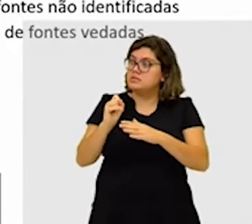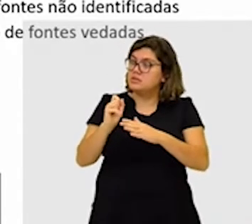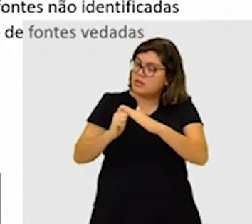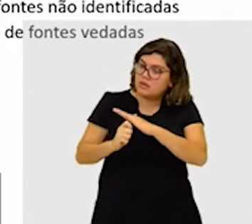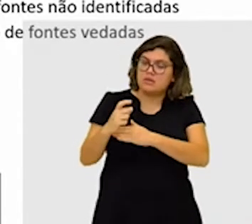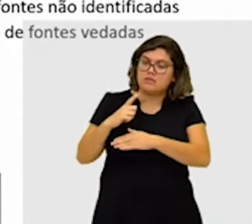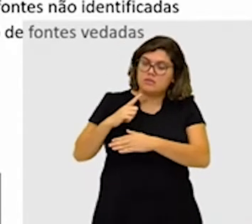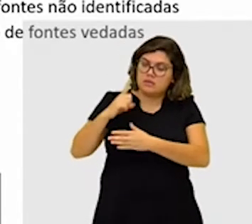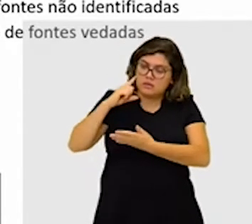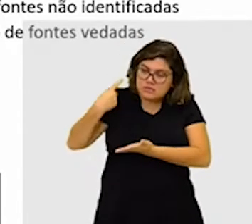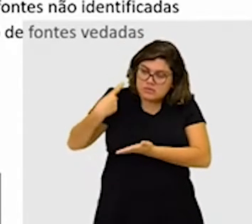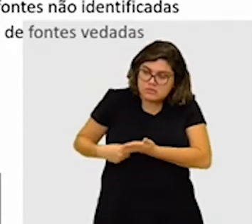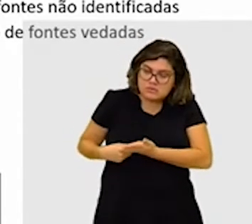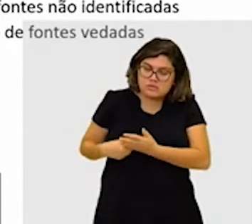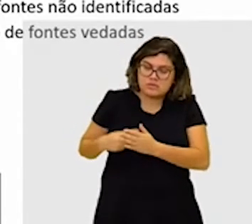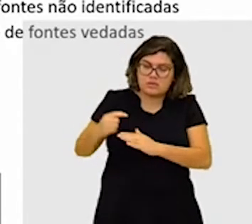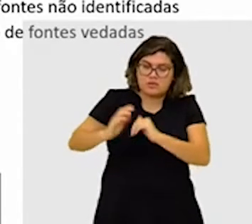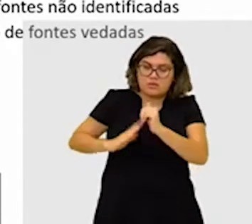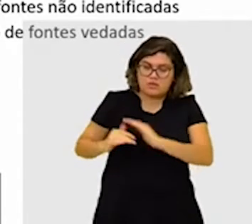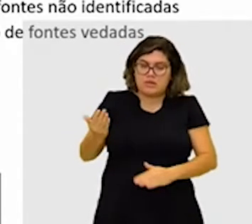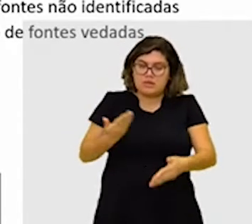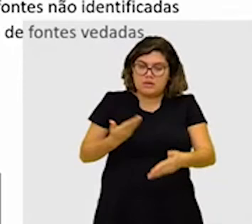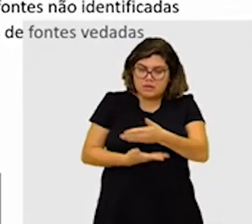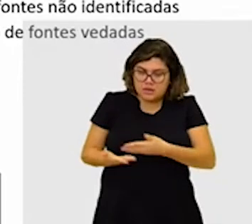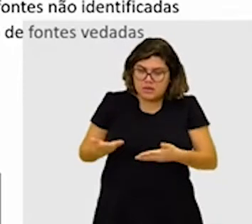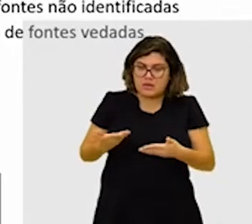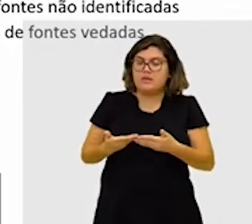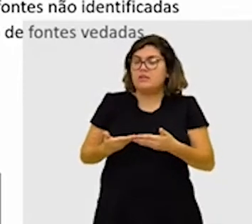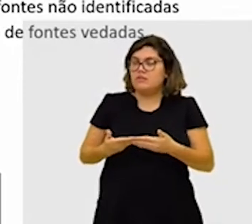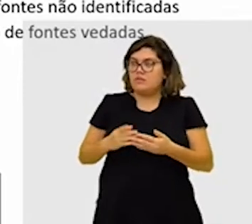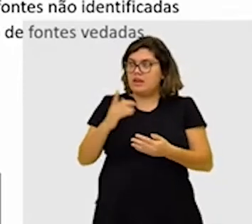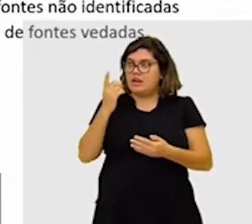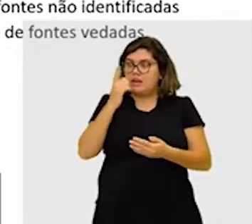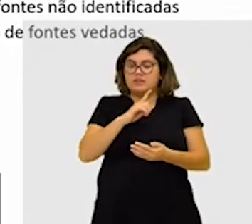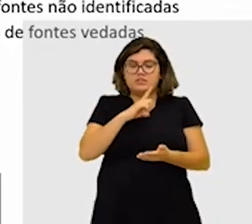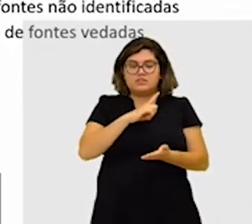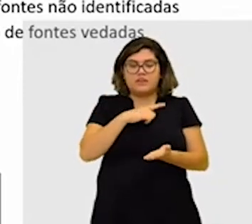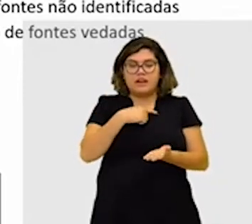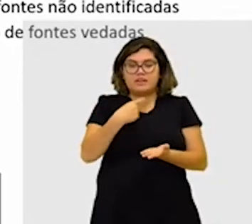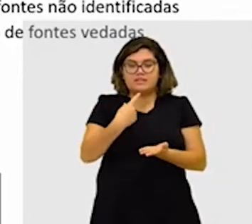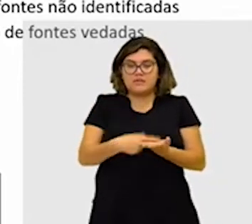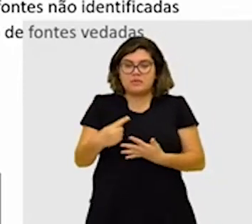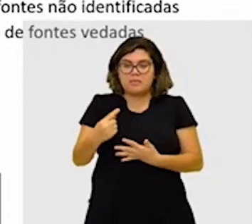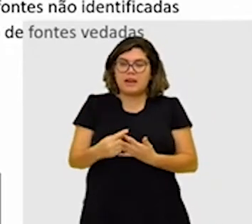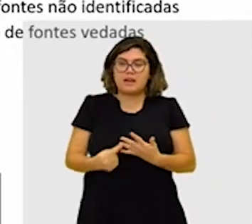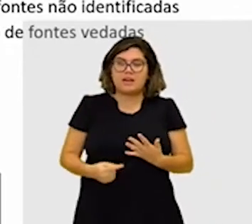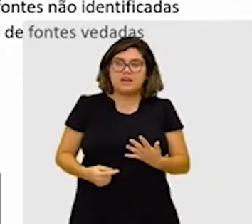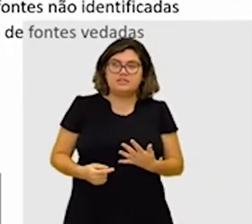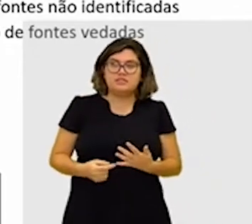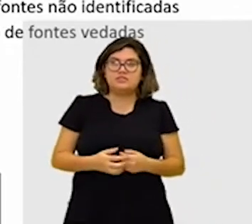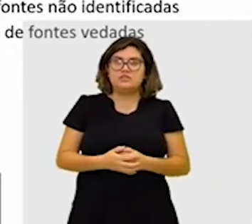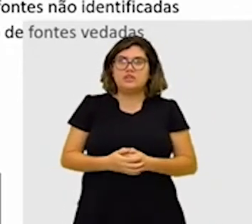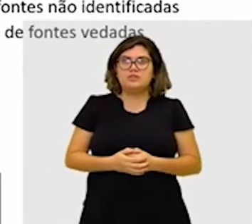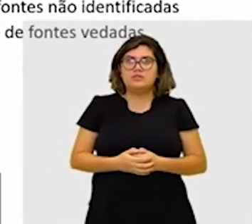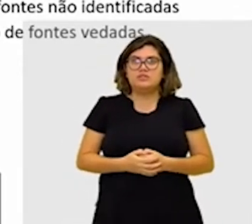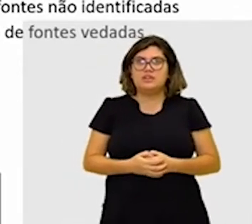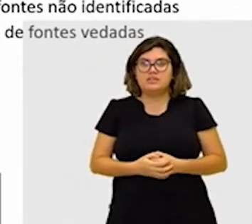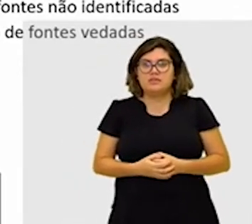aplicado e por corretamente aplicados e entenda-se os fundamentos legais que foram estabelecidos pela